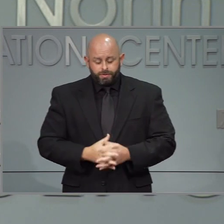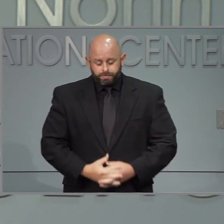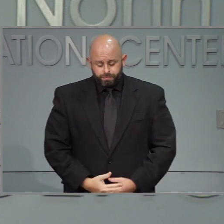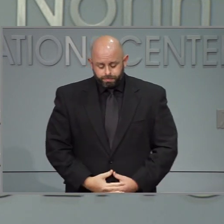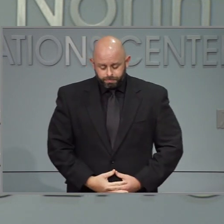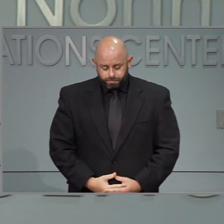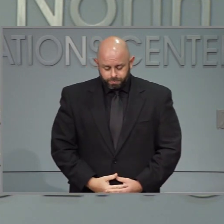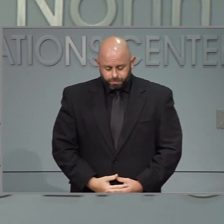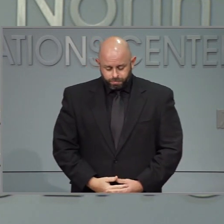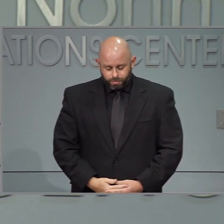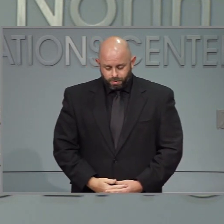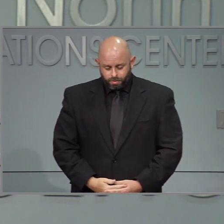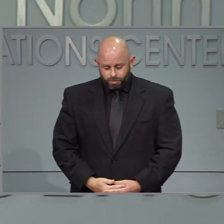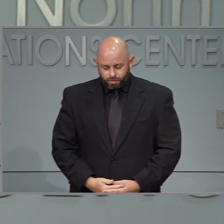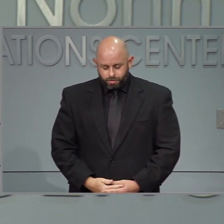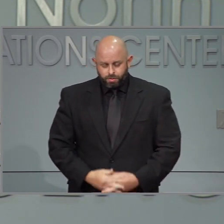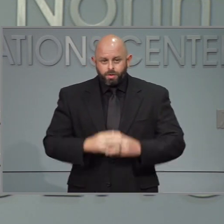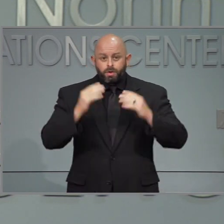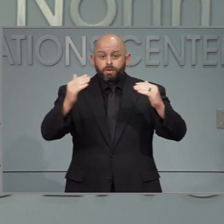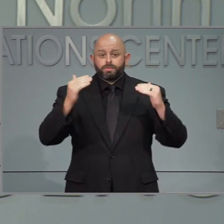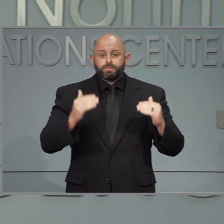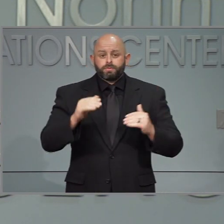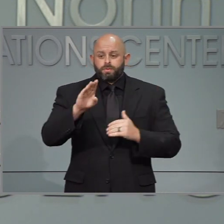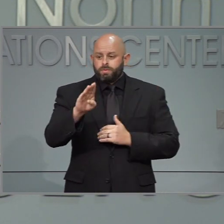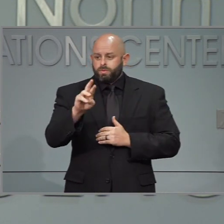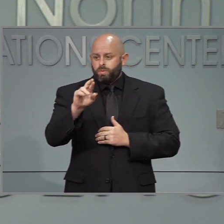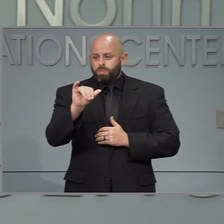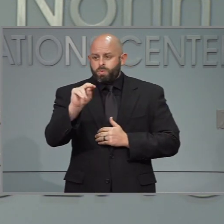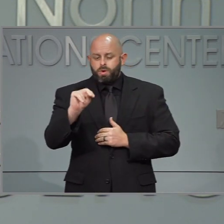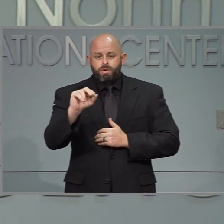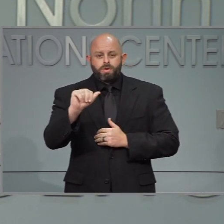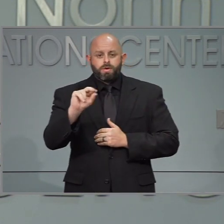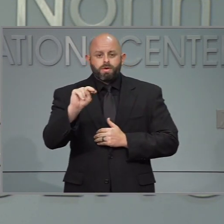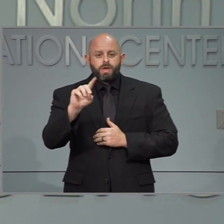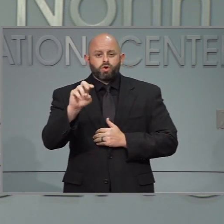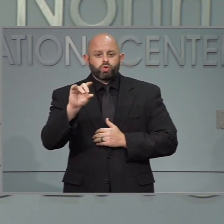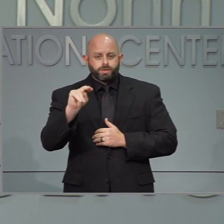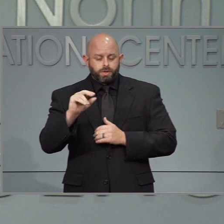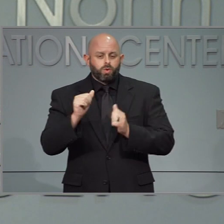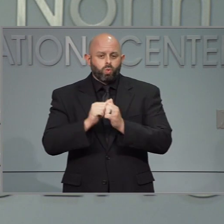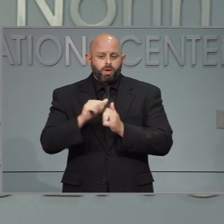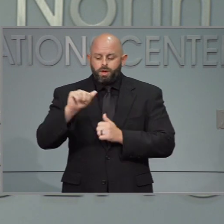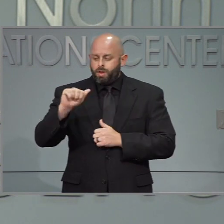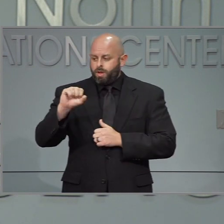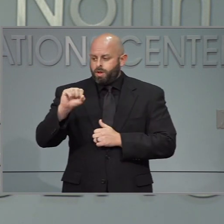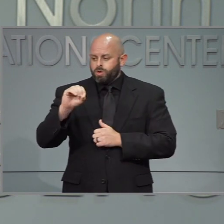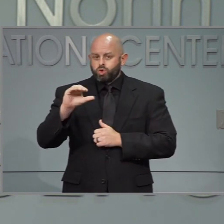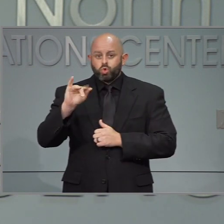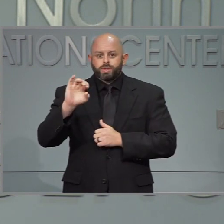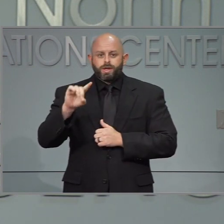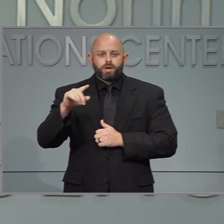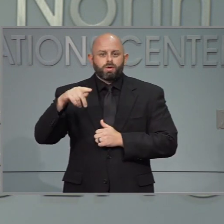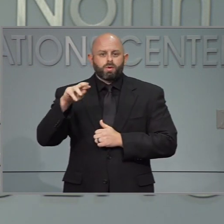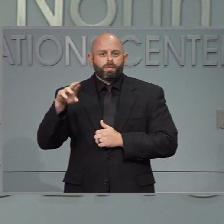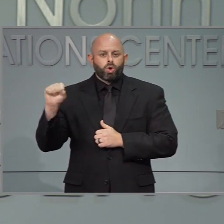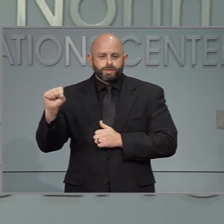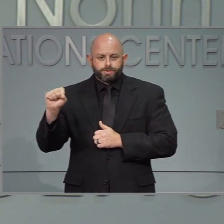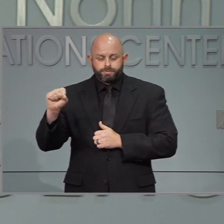La siguiente pregunta. Brian, Anderson Associated Press.